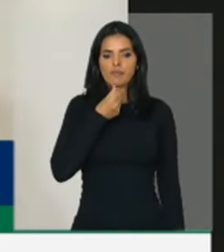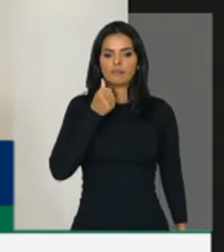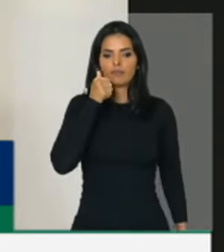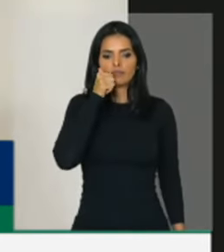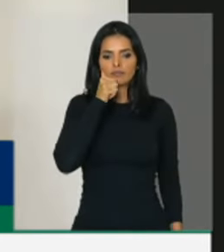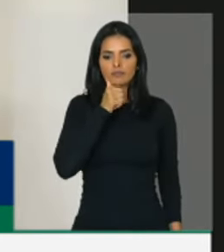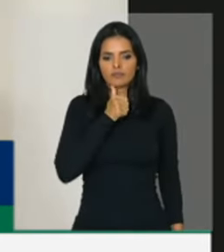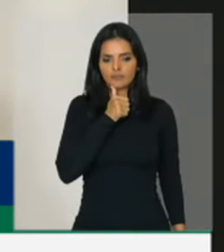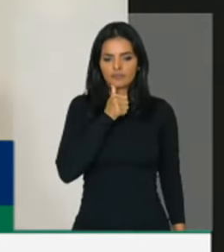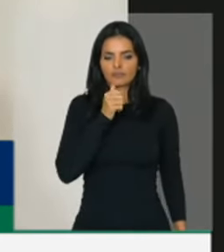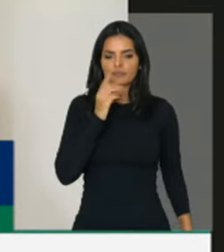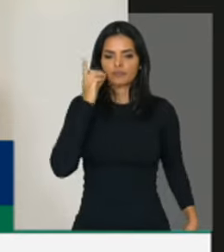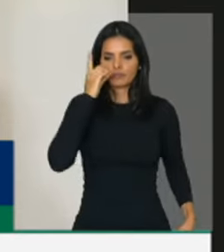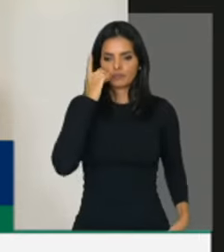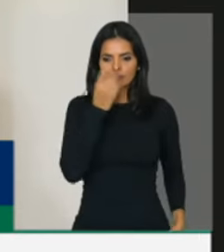SENHORES PARLAMENTARES. EU SOU AGRICULTOR, FILHO DE